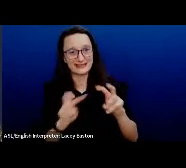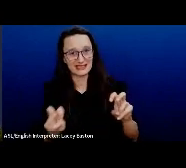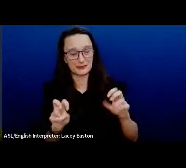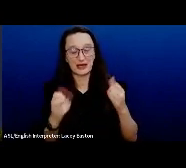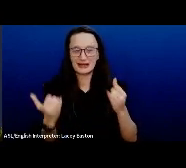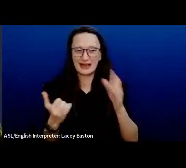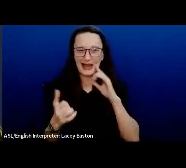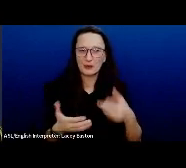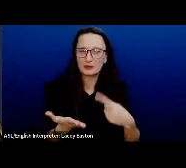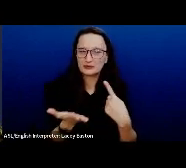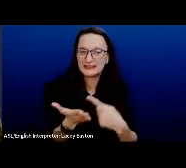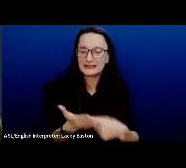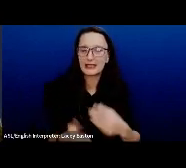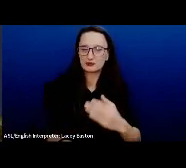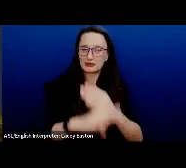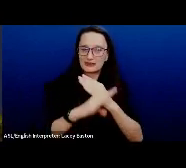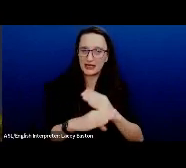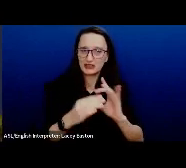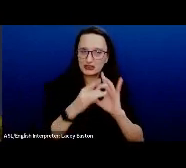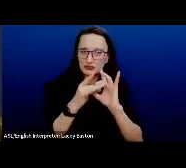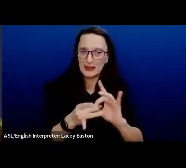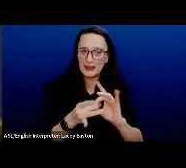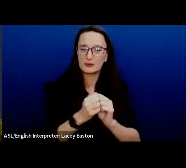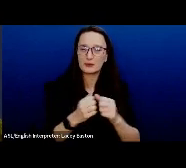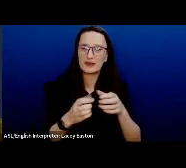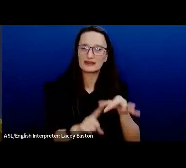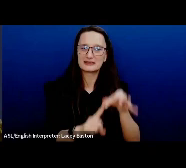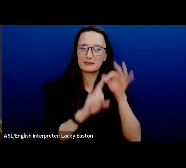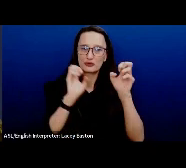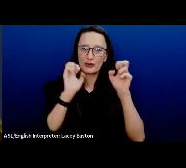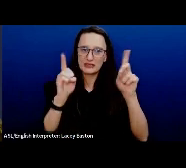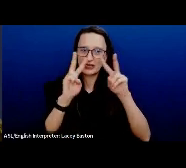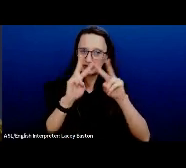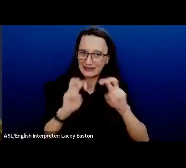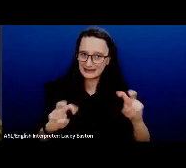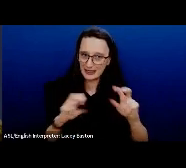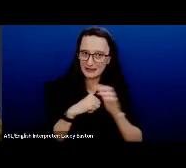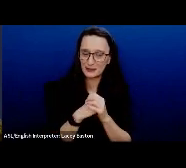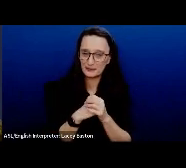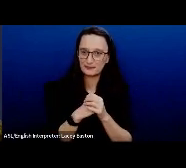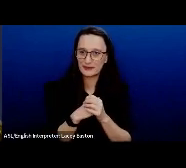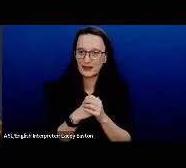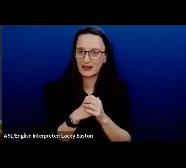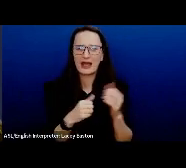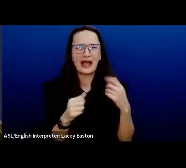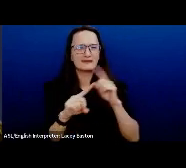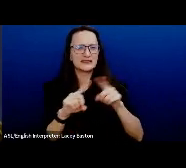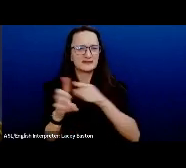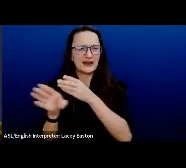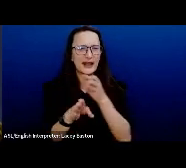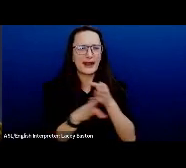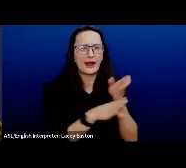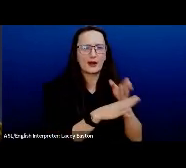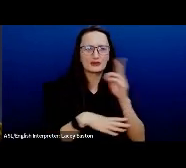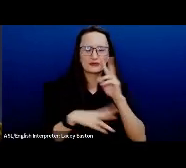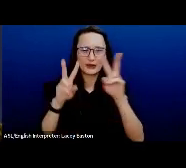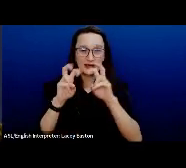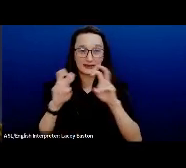la evaluación de educación especial. Areas de evaluación, los padres tienen derecho a que sus hijos